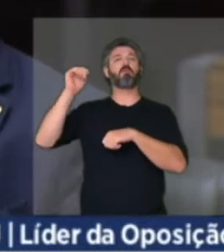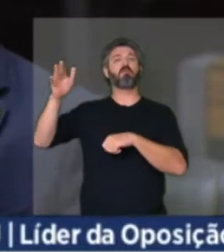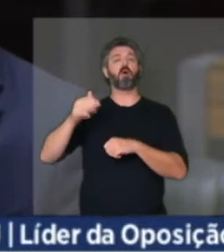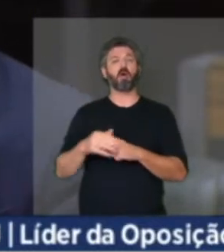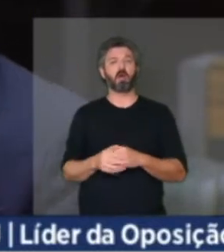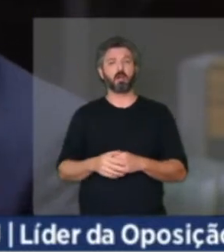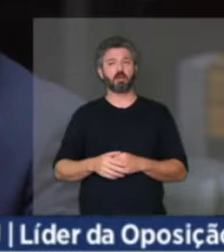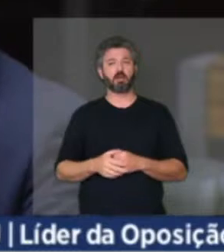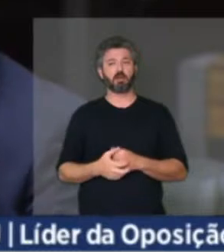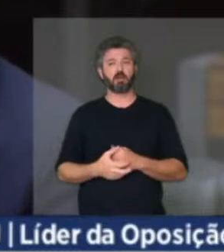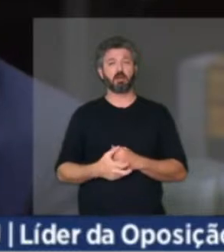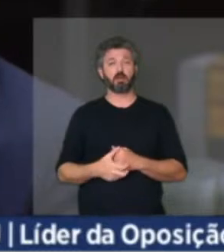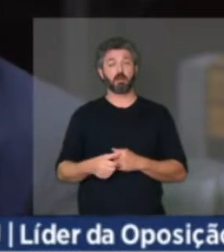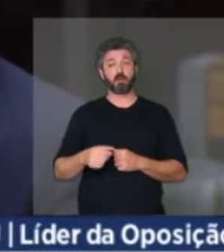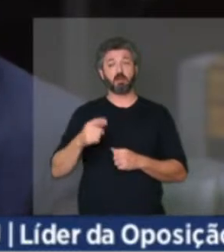VEDADO PELO ART. 5 ° DO